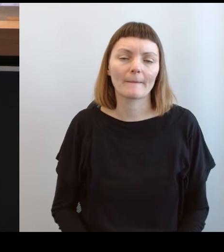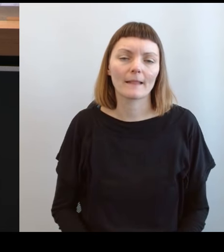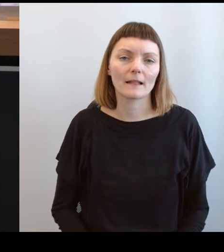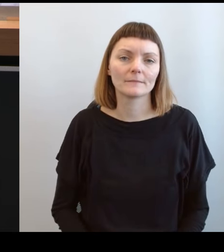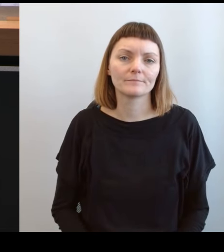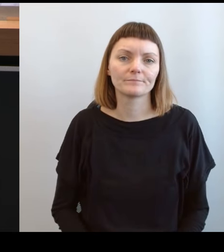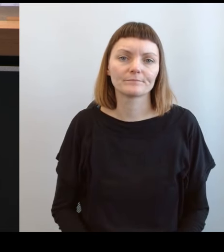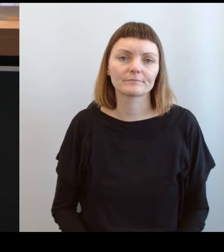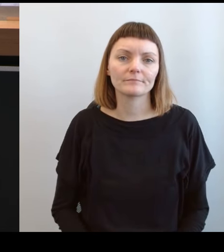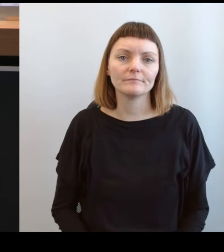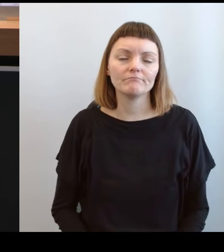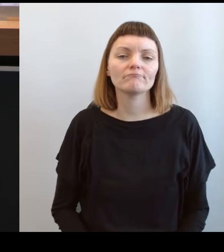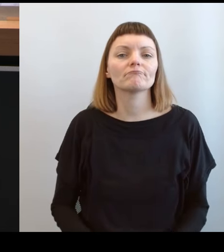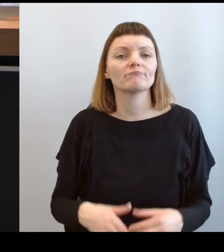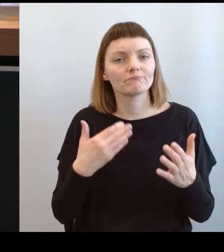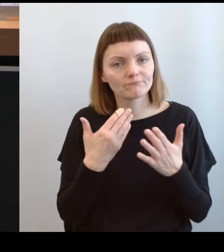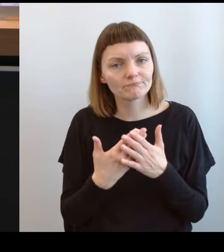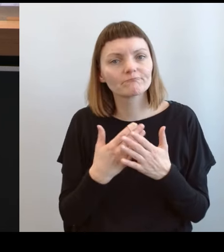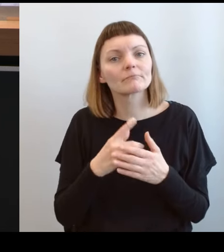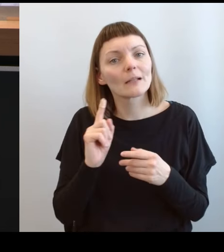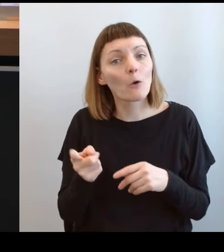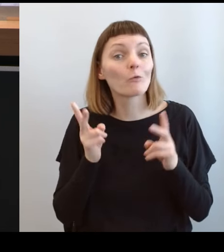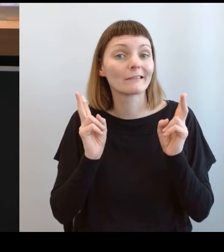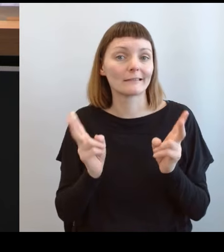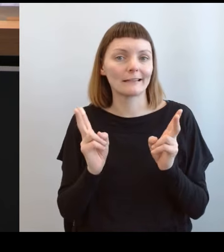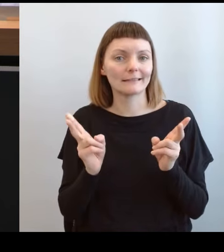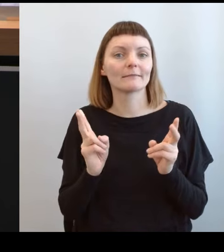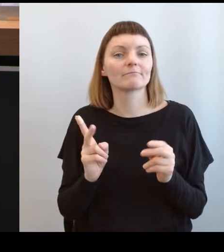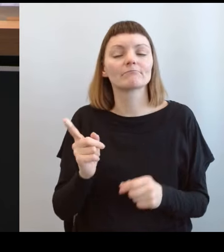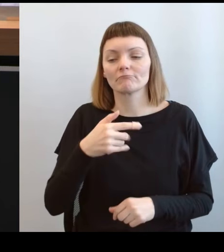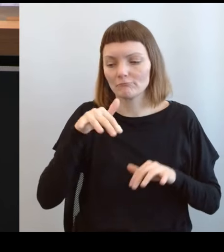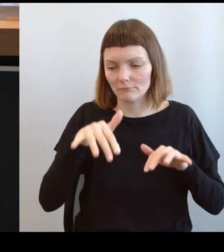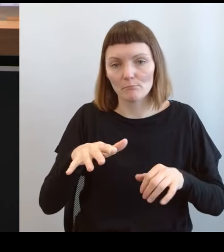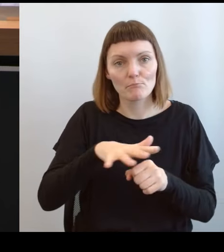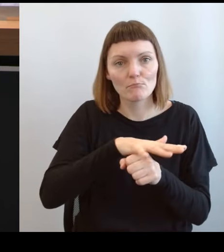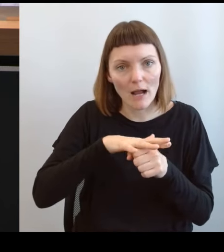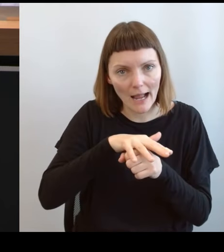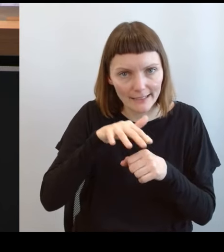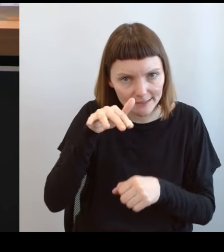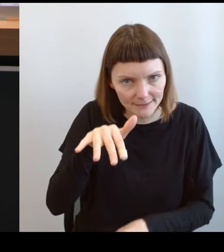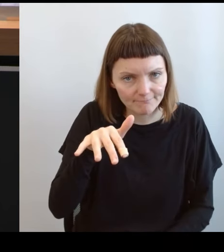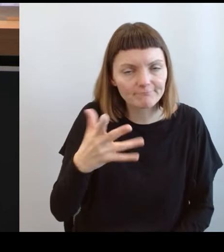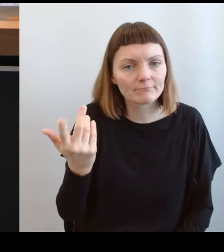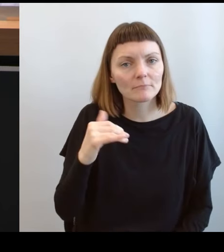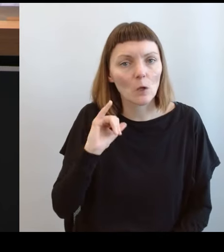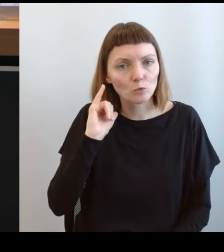Bereich haben, der wächst, der wachsen will. Wir unterstützen ja nicht nur die Wirtschaftssenatorin bei ihrem